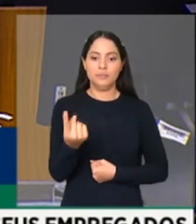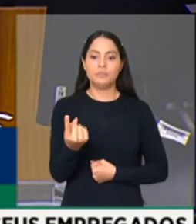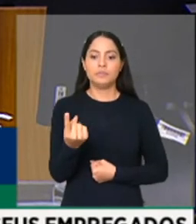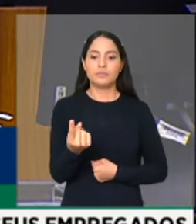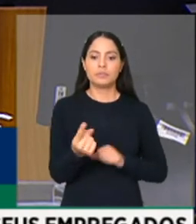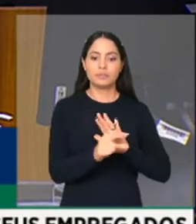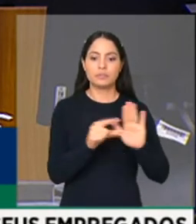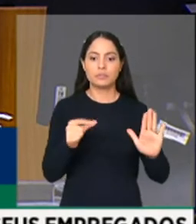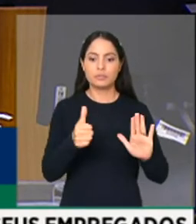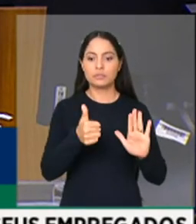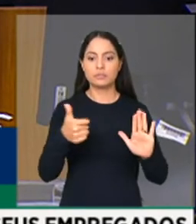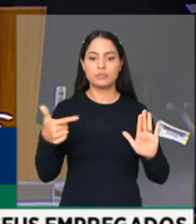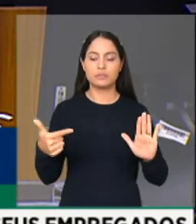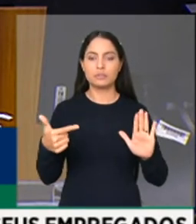DESTAQUE DE BANCADA, INCISO II, PARÁGRAFO UM, EMENDO DE